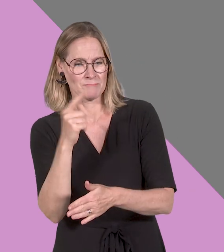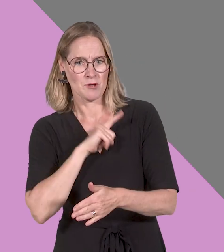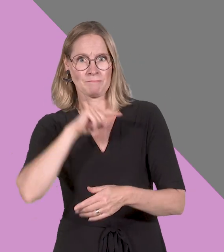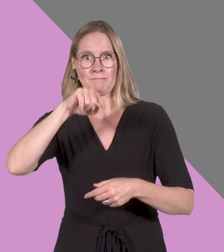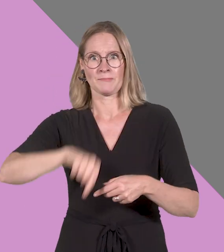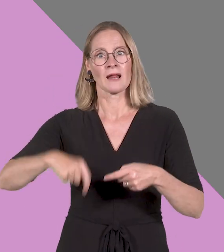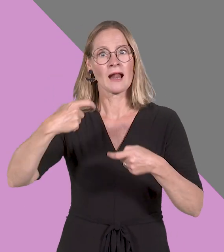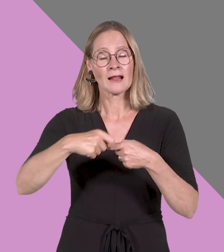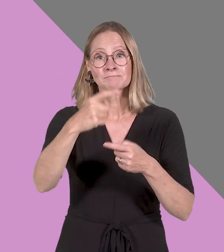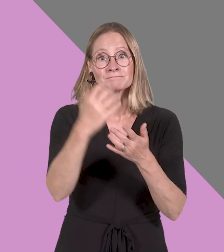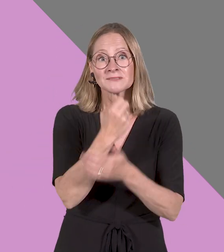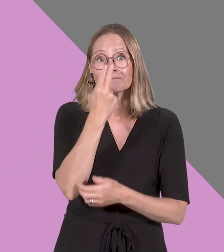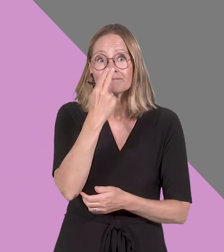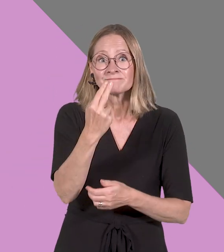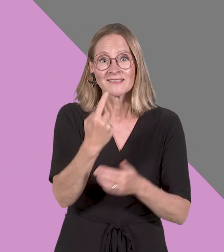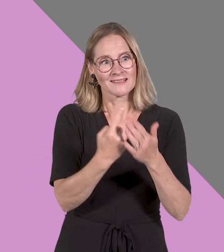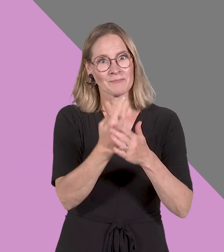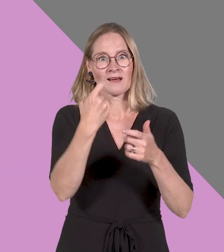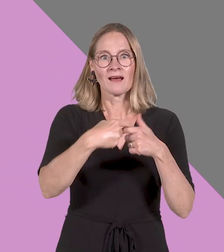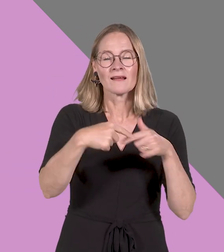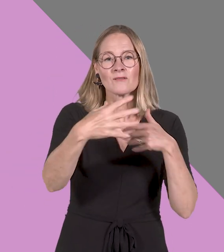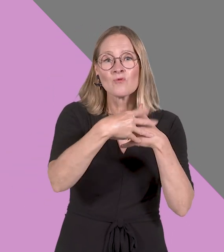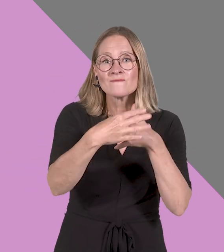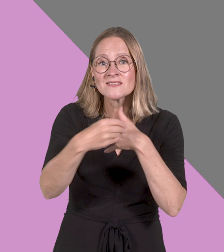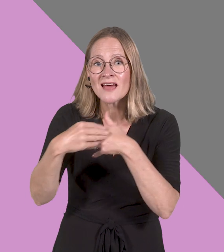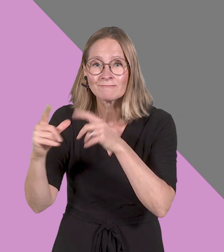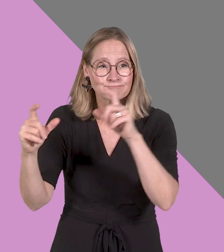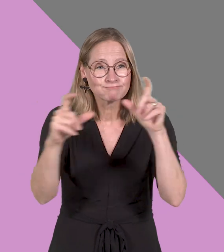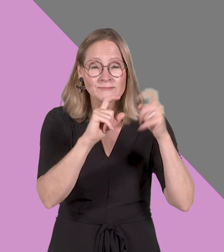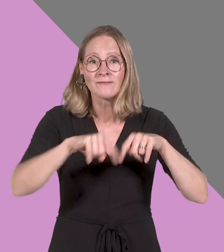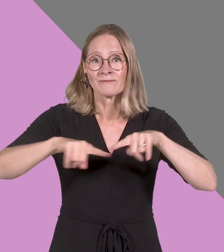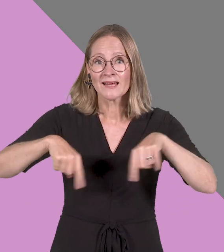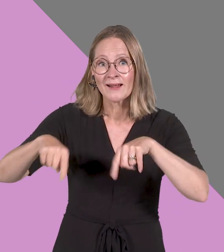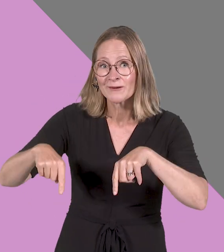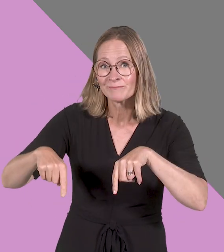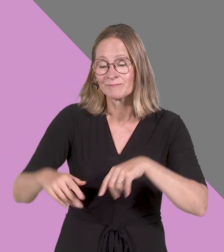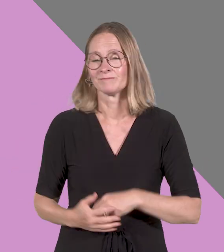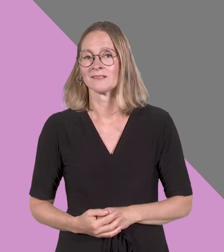Oheisista linkeistä pääset katsomaan kuvia ja uutisvideota tapahtumasta.